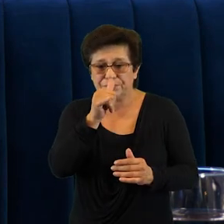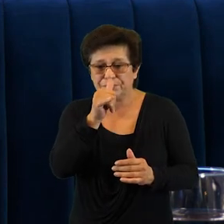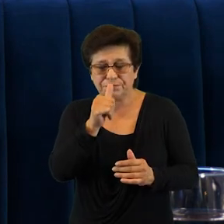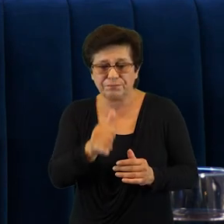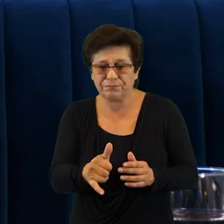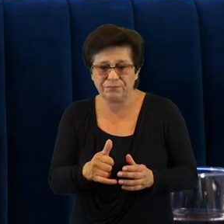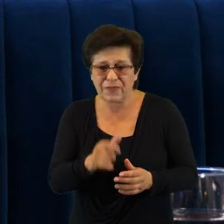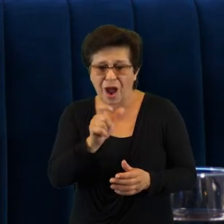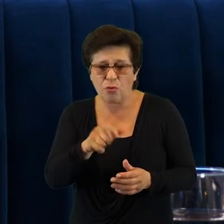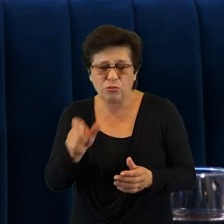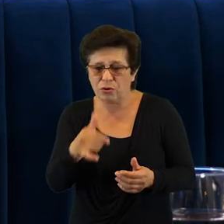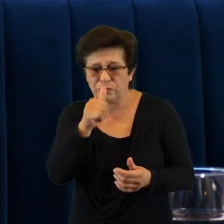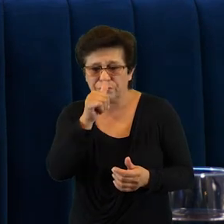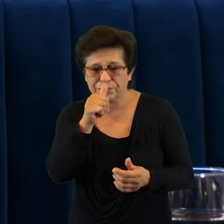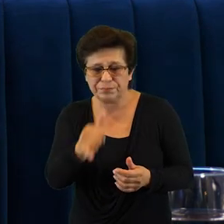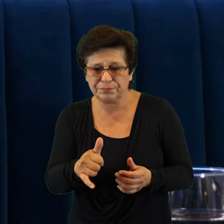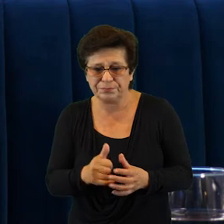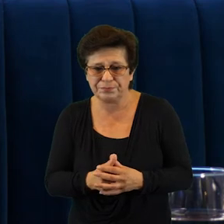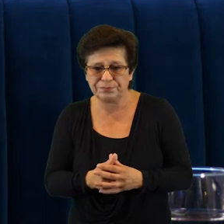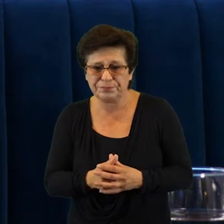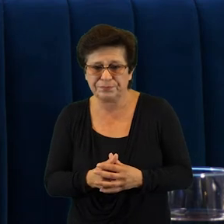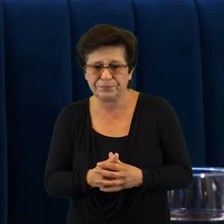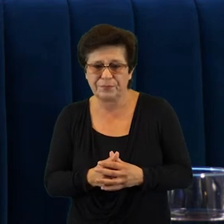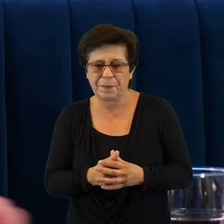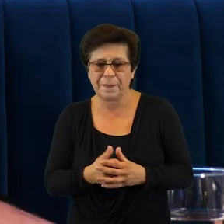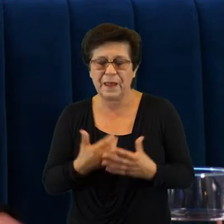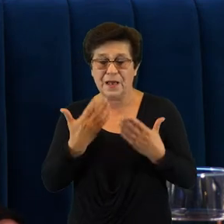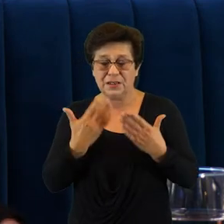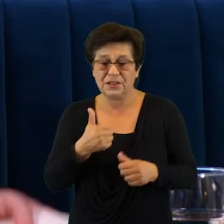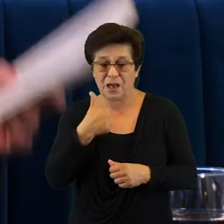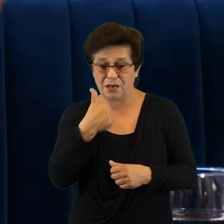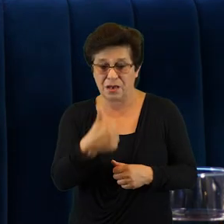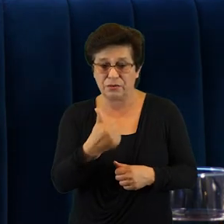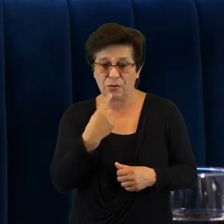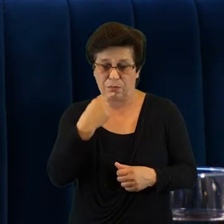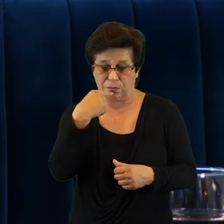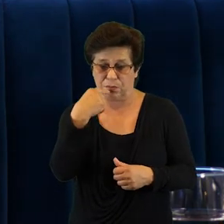kosztem wielu tam bardzo wybitnych nazwisk. Chcę jedno powiedzieć, ta antologia ma wiele wydań.